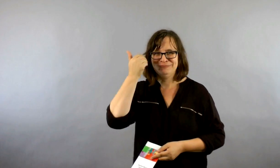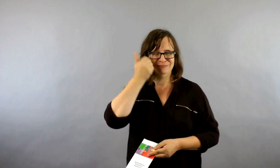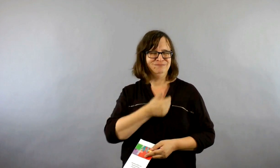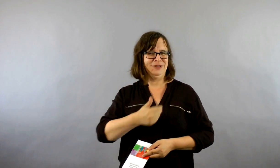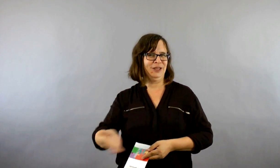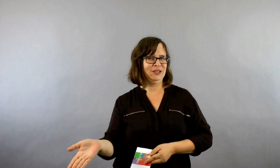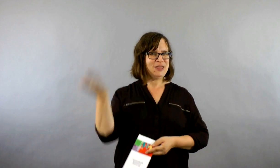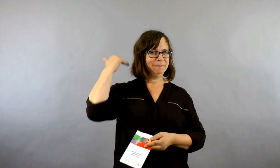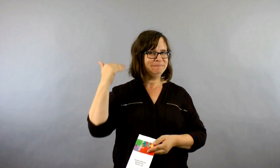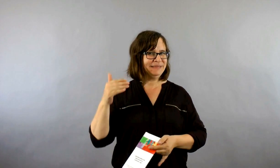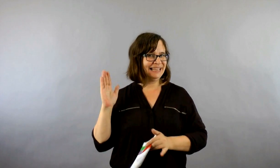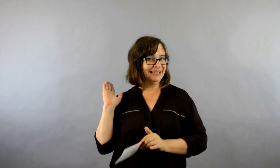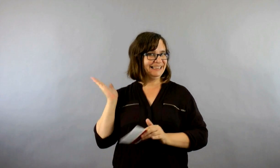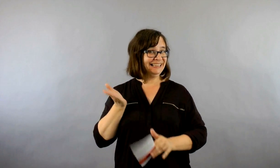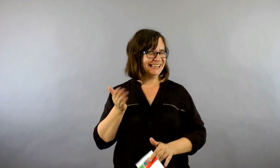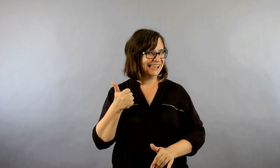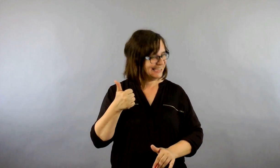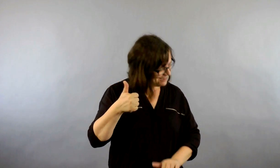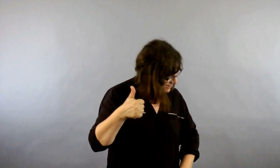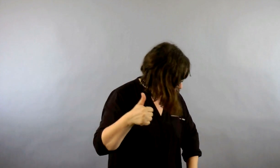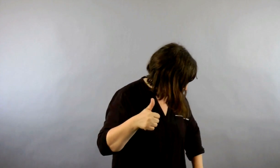Bitte komm doch zu mir und stell dich vor.